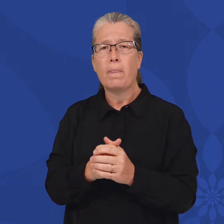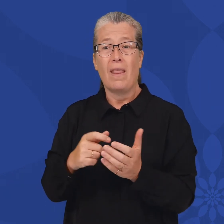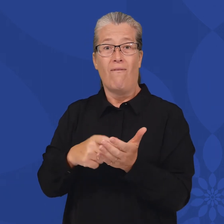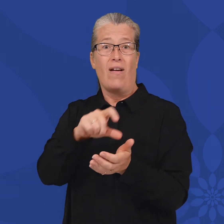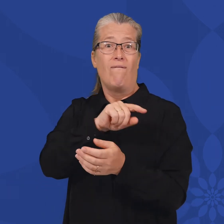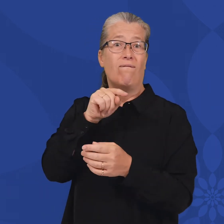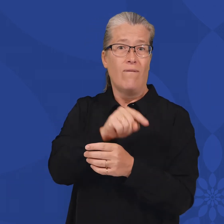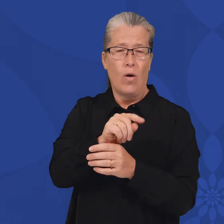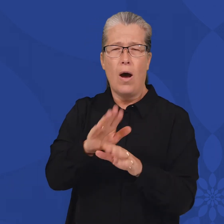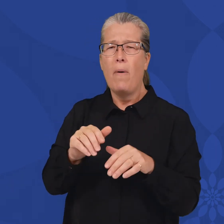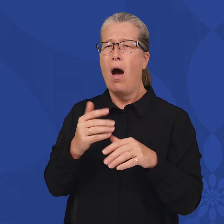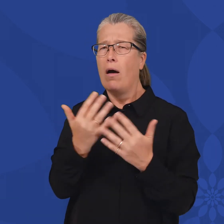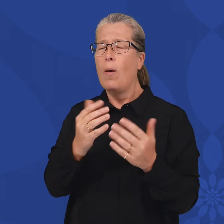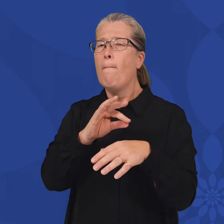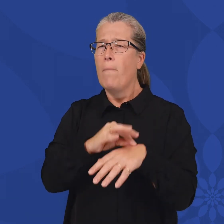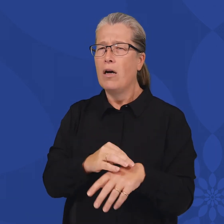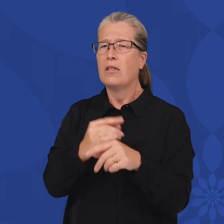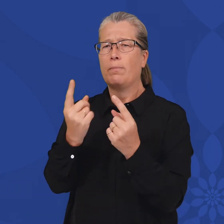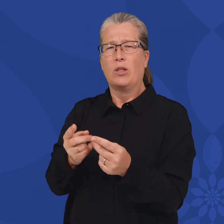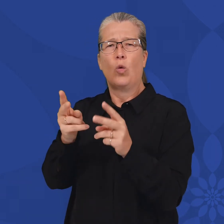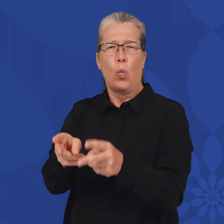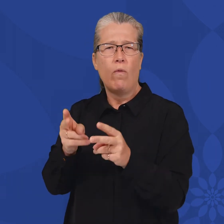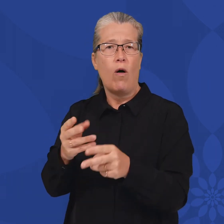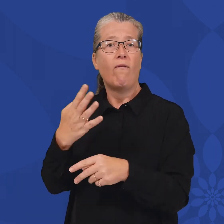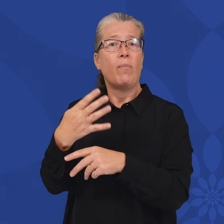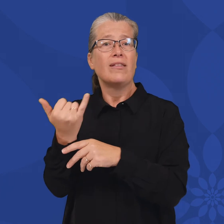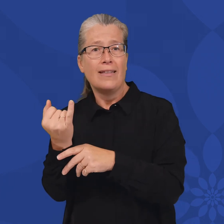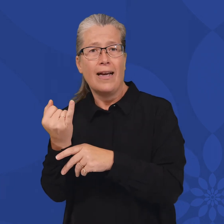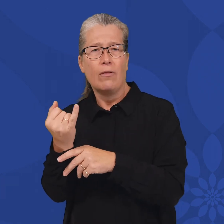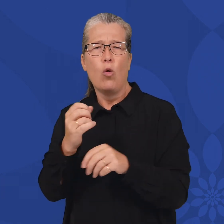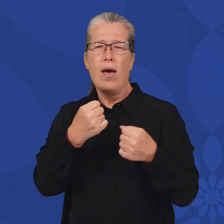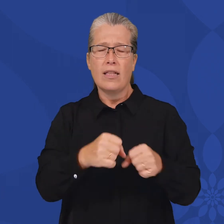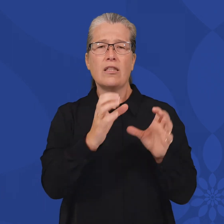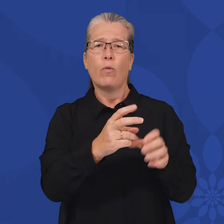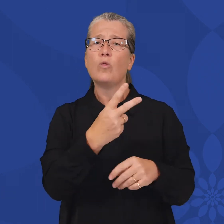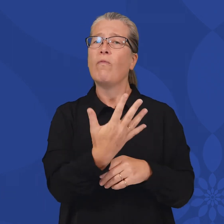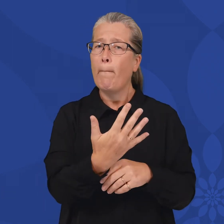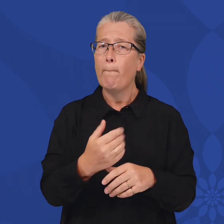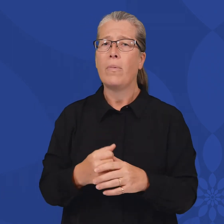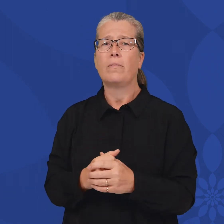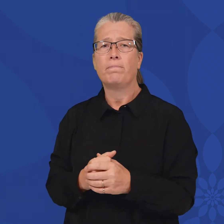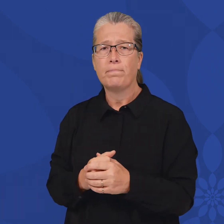Den föregående veckan vårdades 56 inom den specialiserade sjukvården och - 25 på intensivvårdsavdelningar.